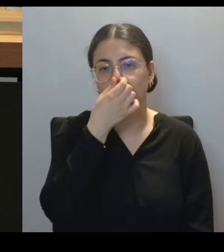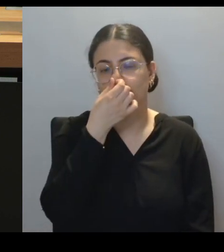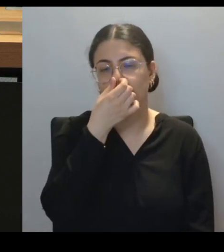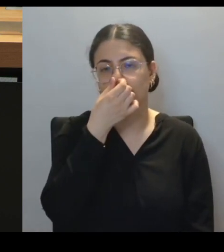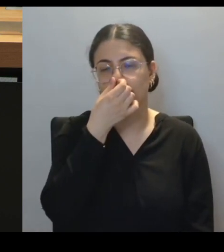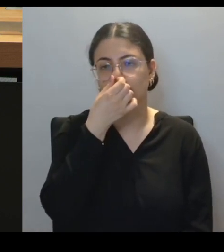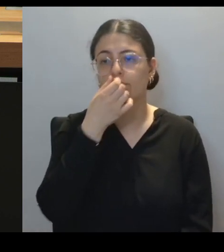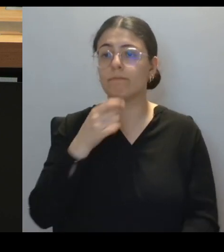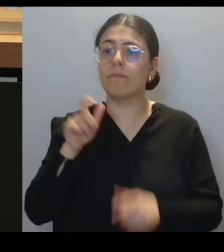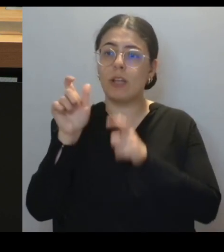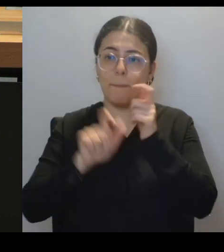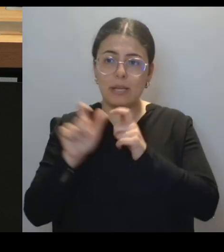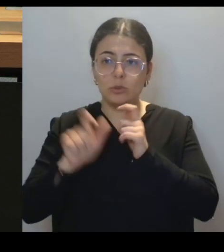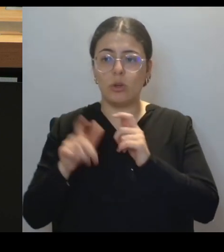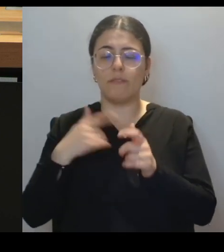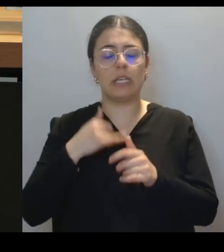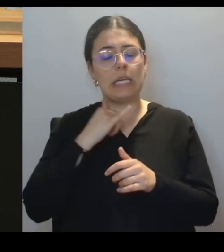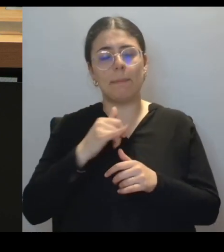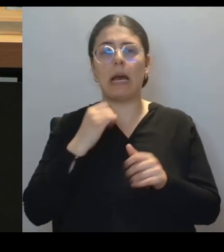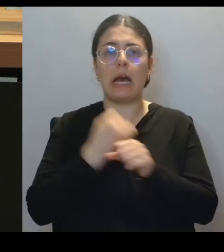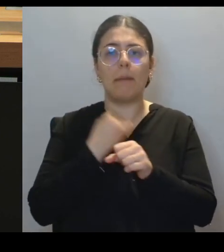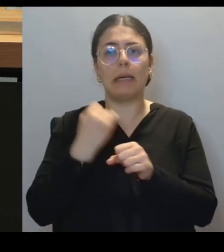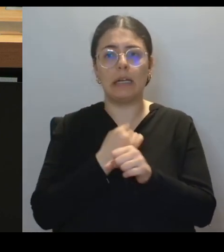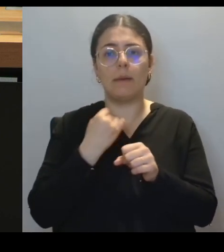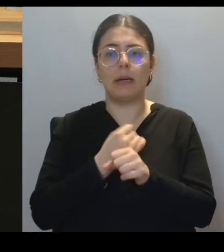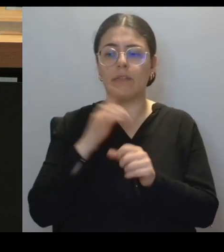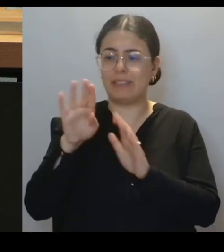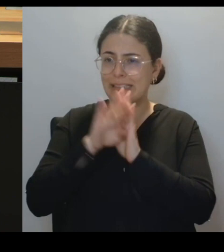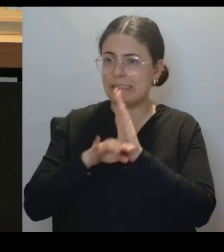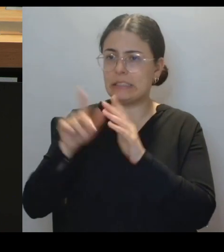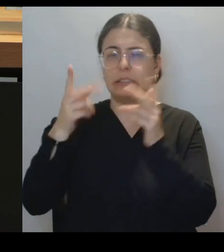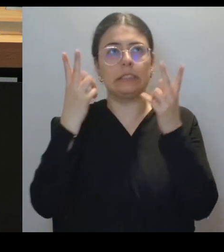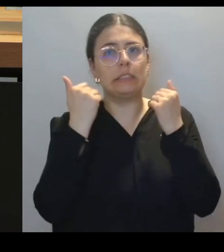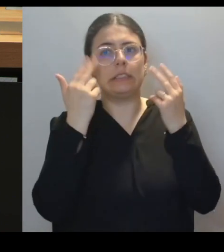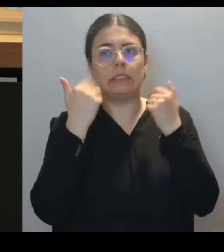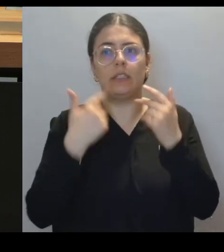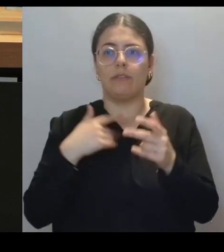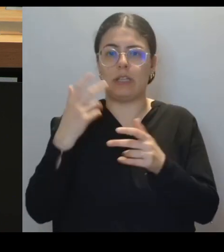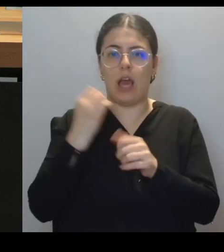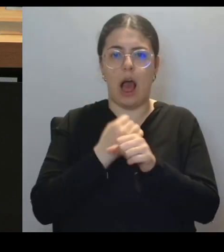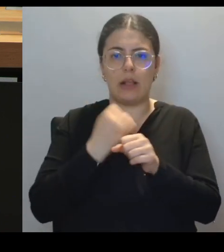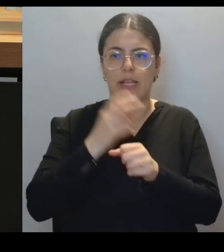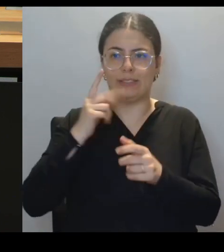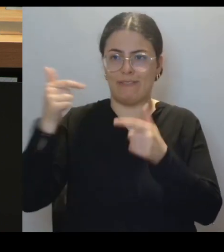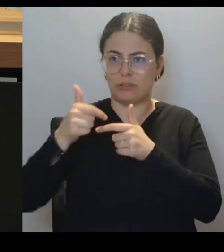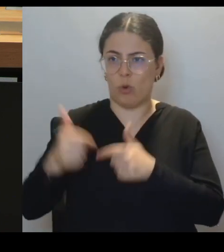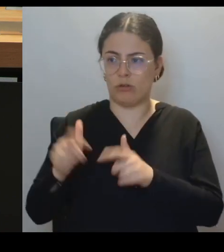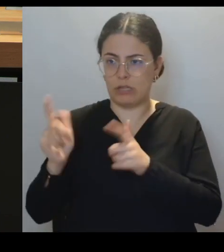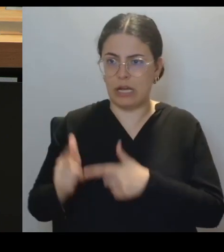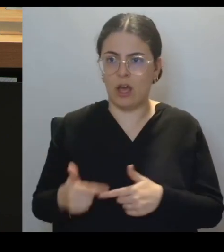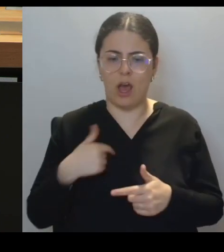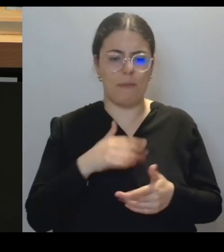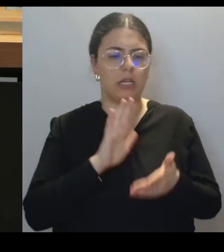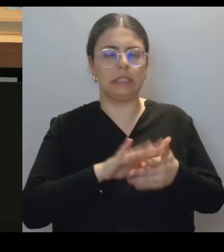die ihnen ihre Altersversorgung nimmt. Aber hier sind wir mal generös. Das gibt ihnen uns nicht Das Klagen ohne zu leiden